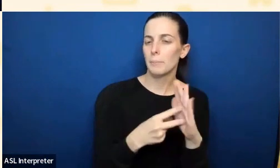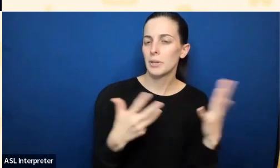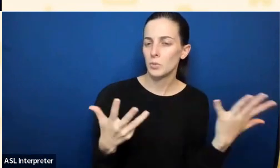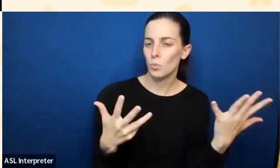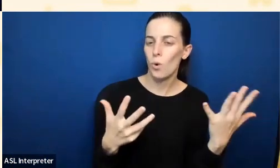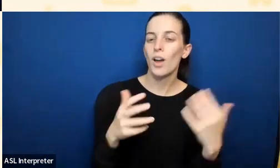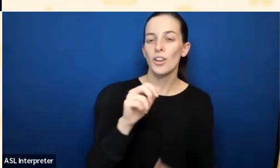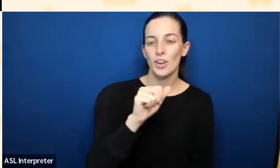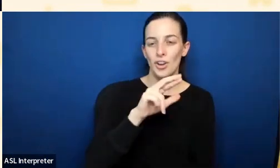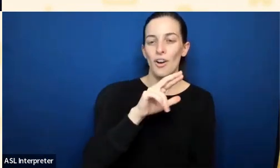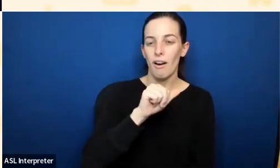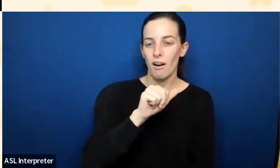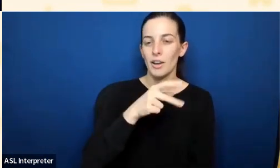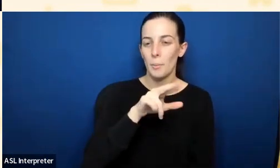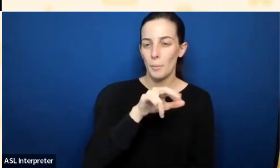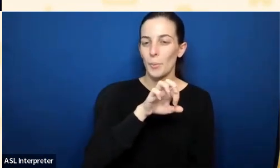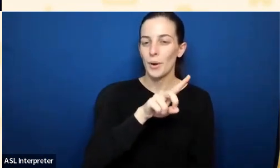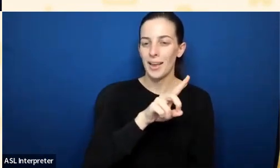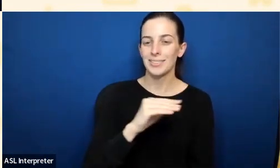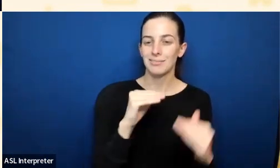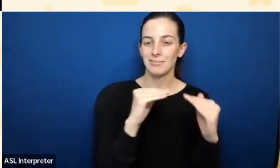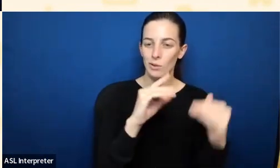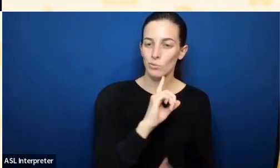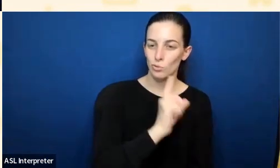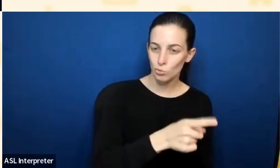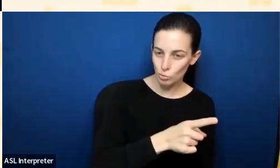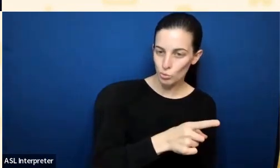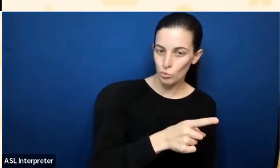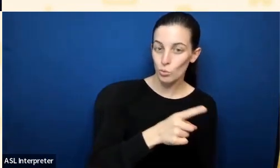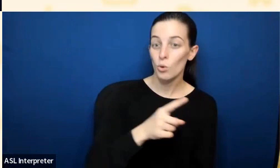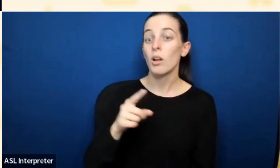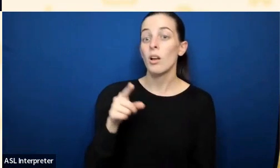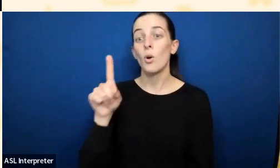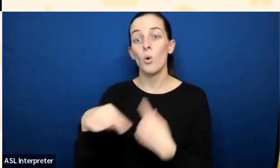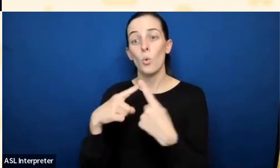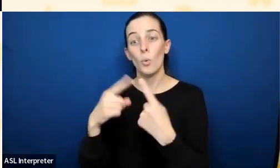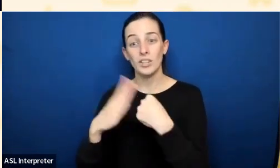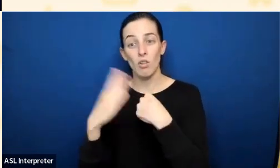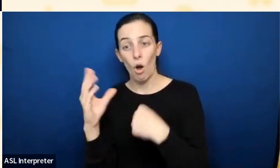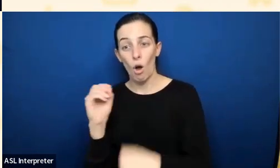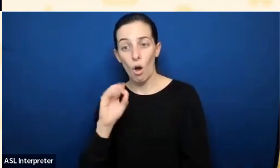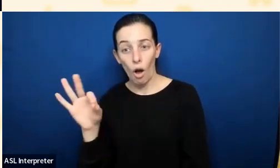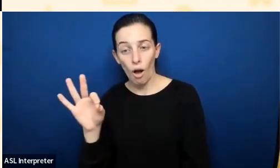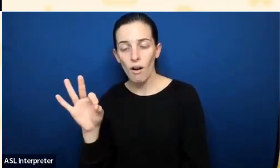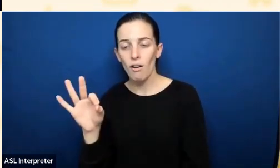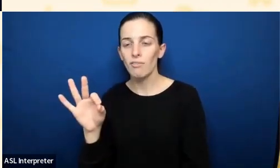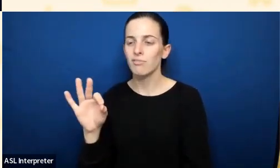Entonces le agregamos diferentes colores a eso. Las animaciones están apagadas. Así que hemos ajustado los colores para eso, diferentes opacidades